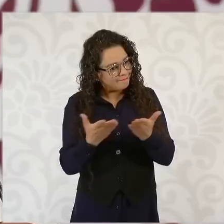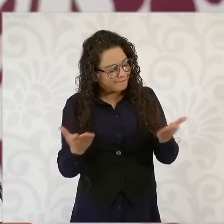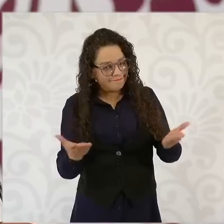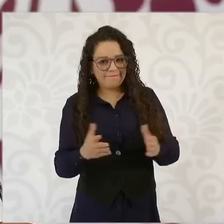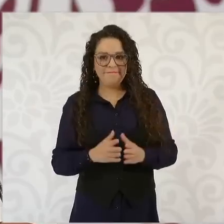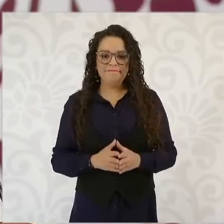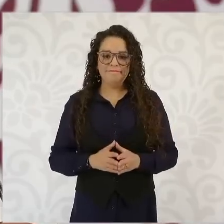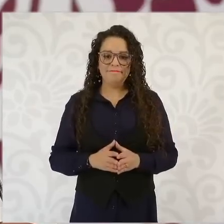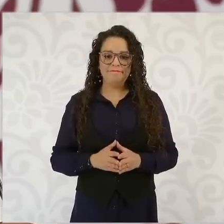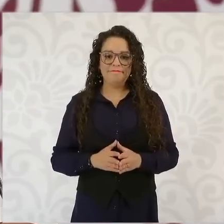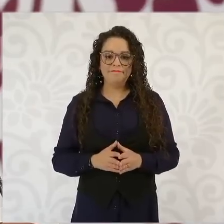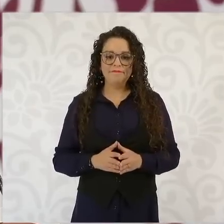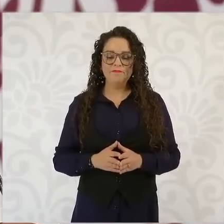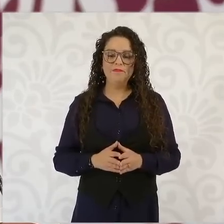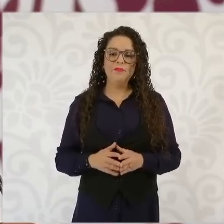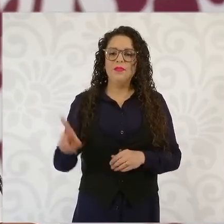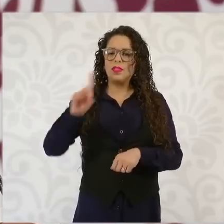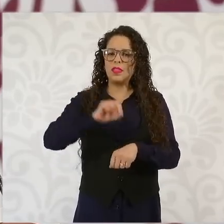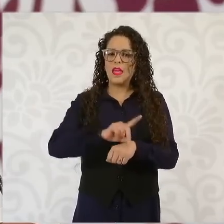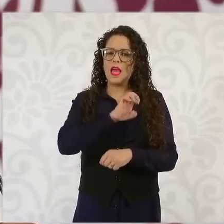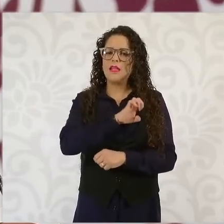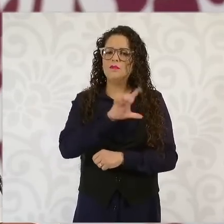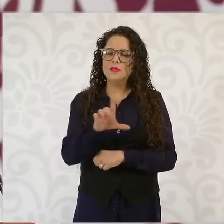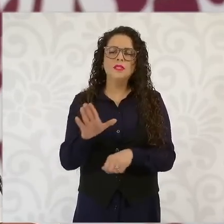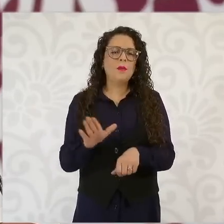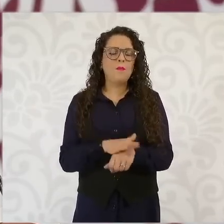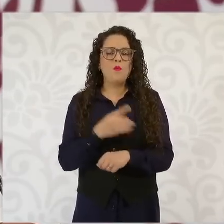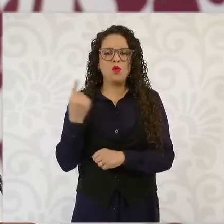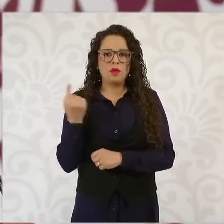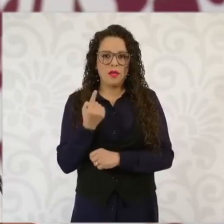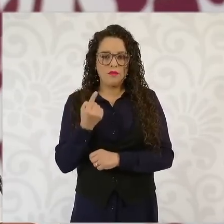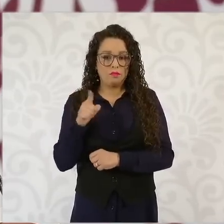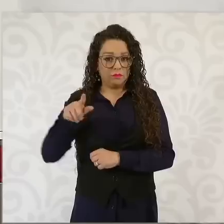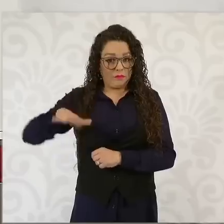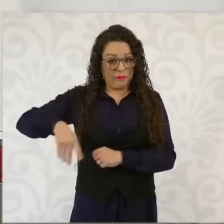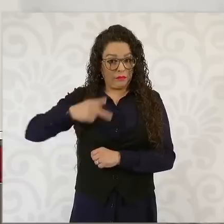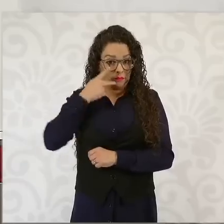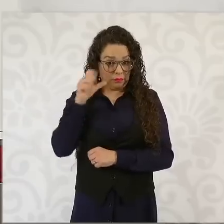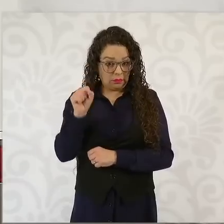nosotros Porque reafirmamos una vez más como lo comenta el secretario de Brad nuestro compromiso